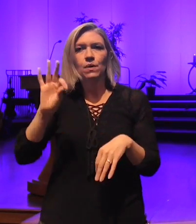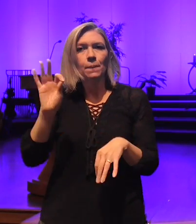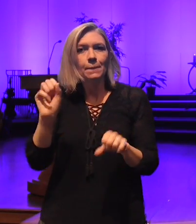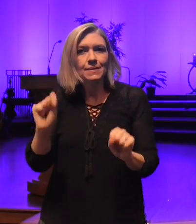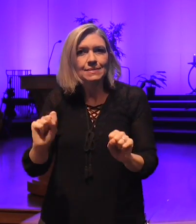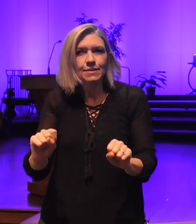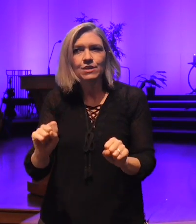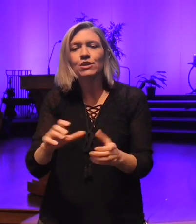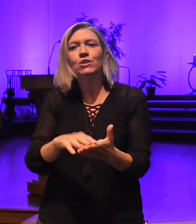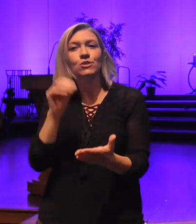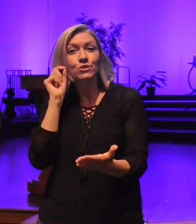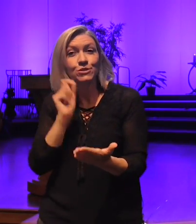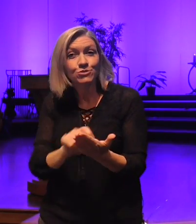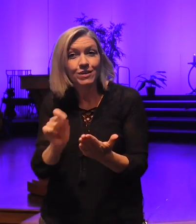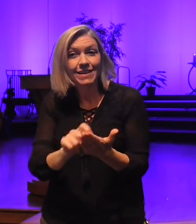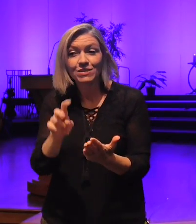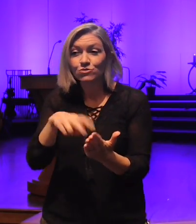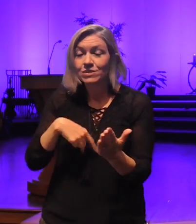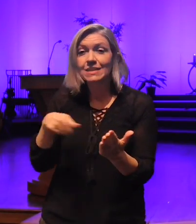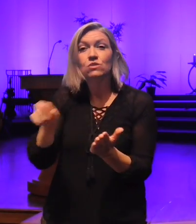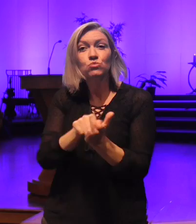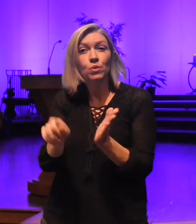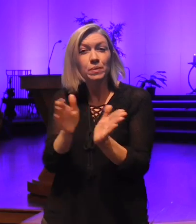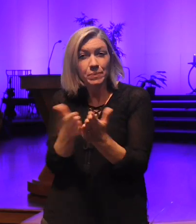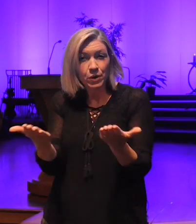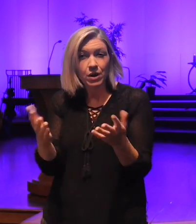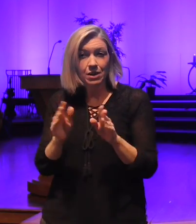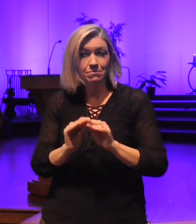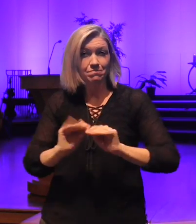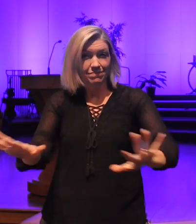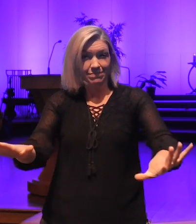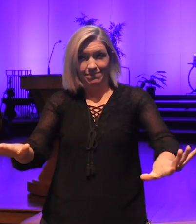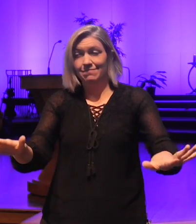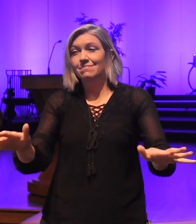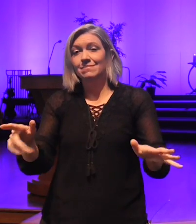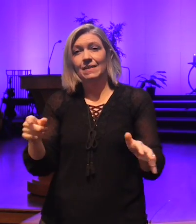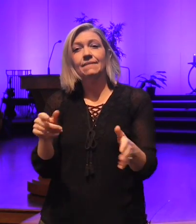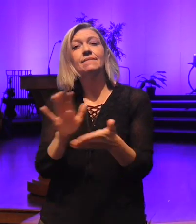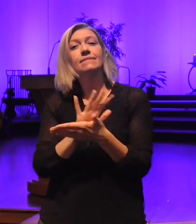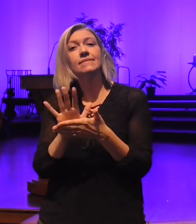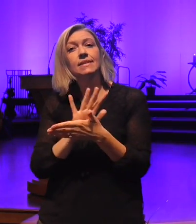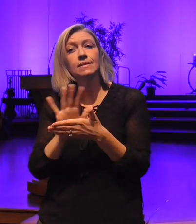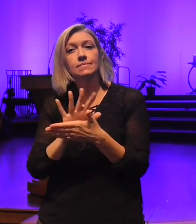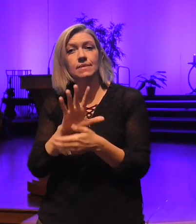, escribió el libro y se hizo popular como la pólvora. Una compañía cinematográfica compró los derechos para hacer